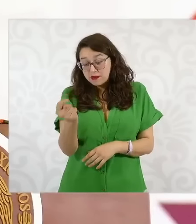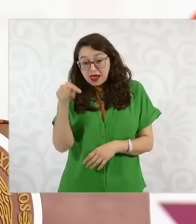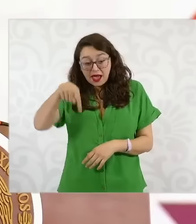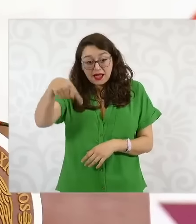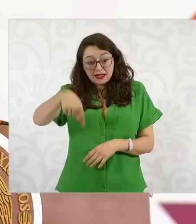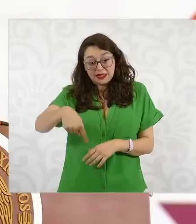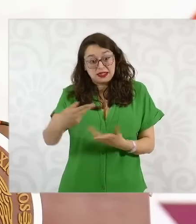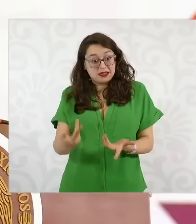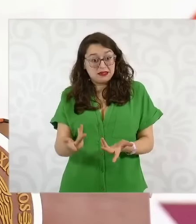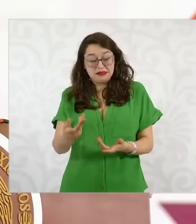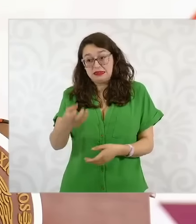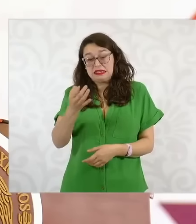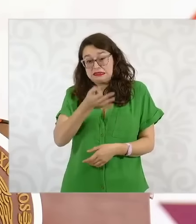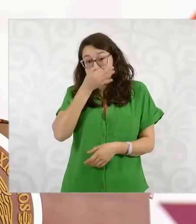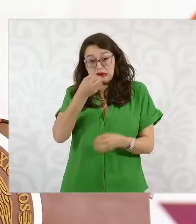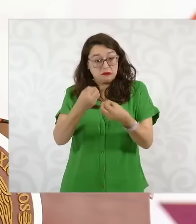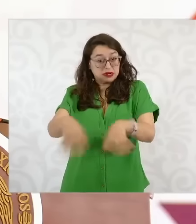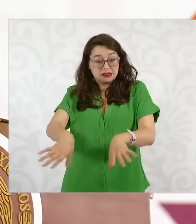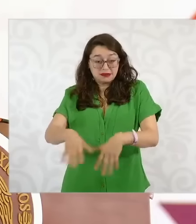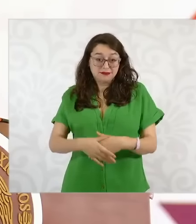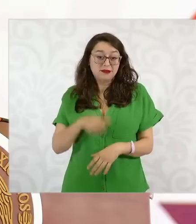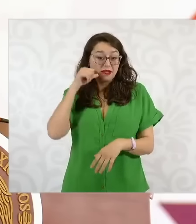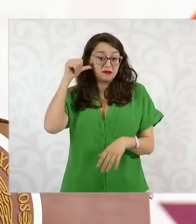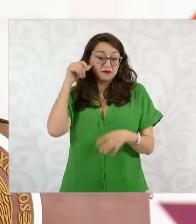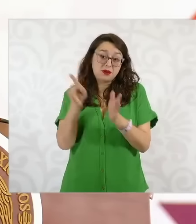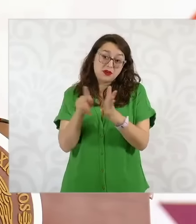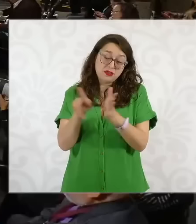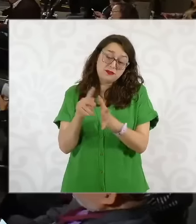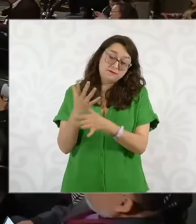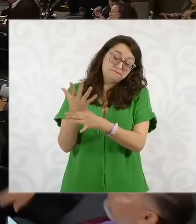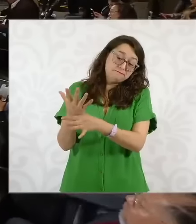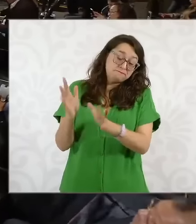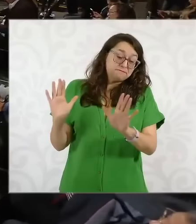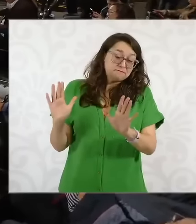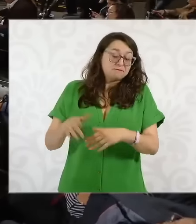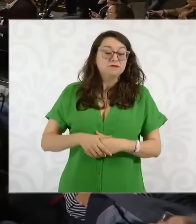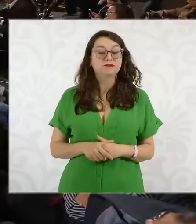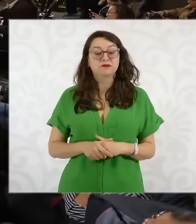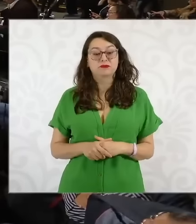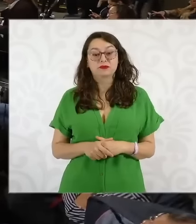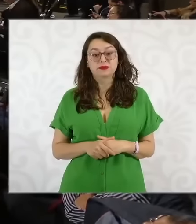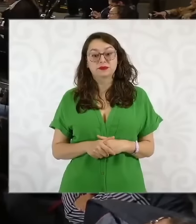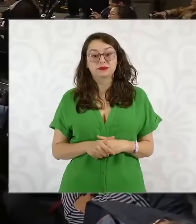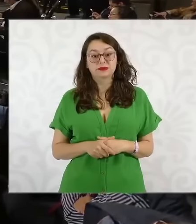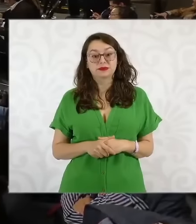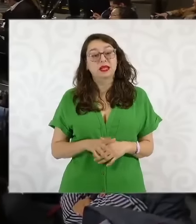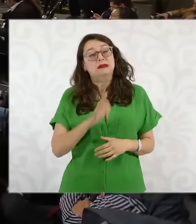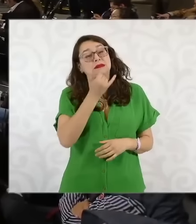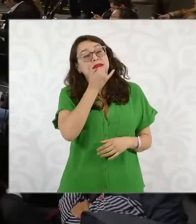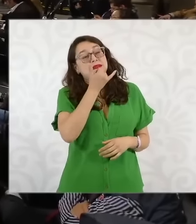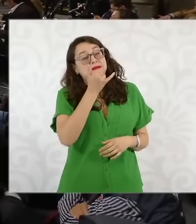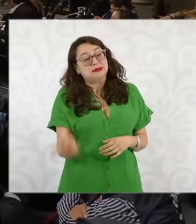Ayer salió en los periódicos. Bueno, todavía no tengamos una pregunta más rápida, breve. De hecho,